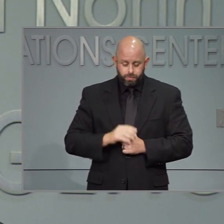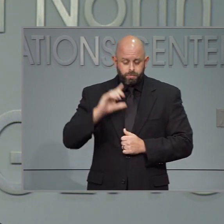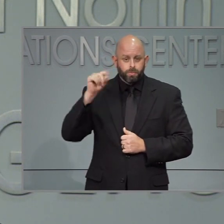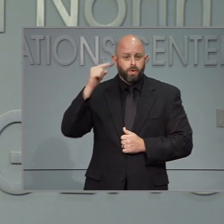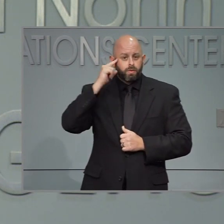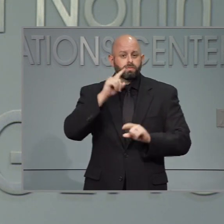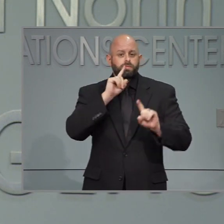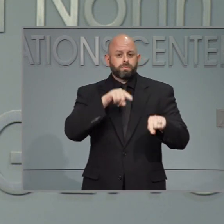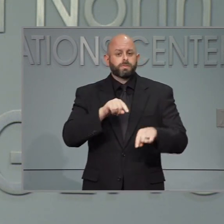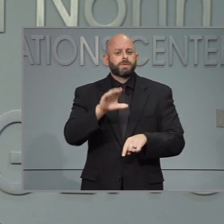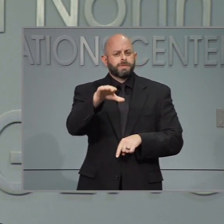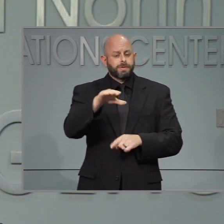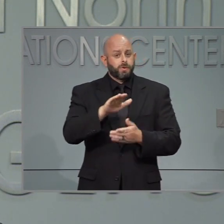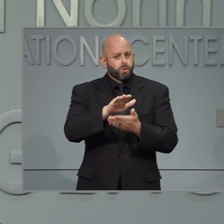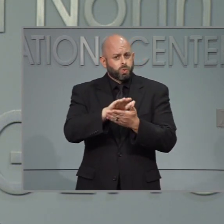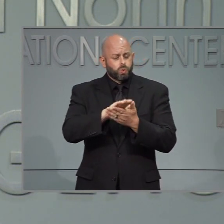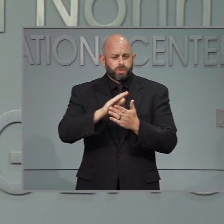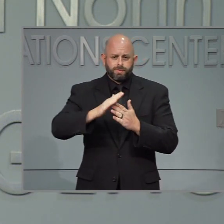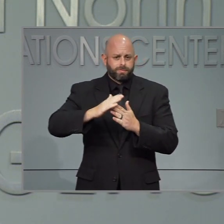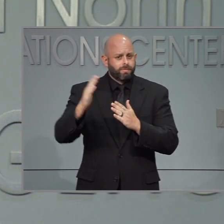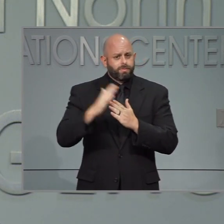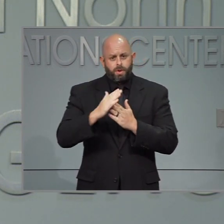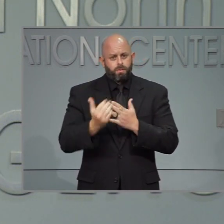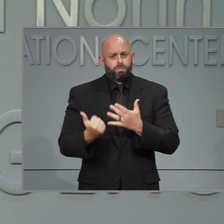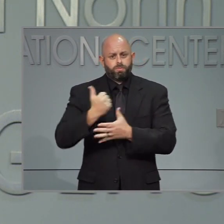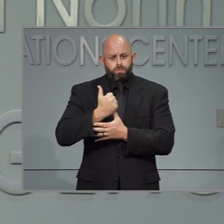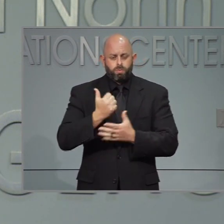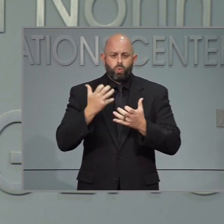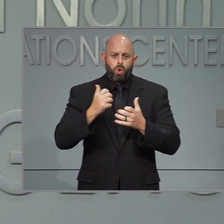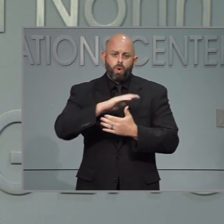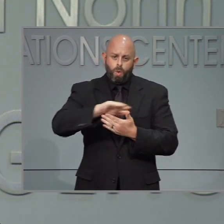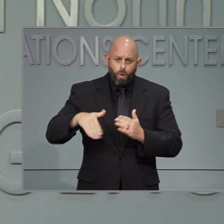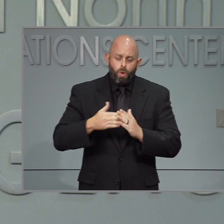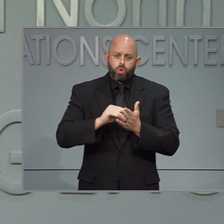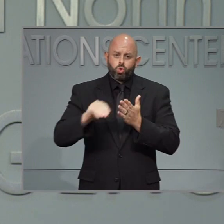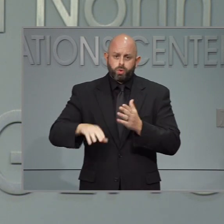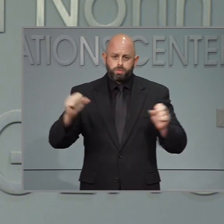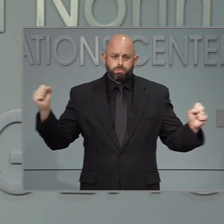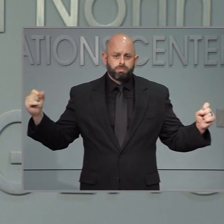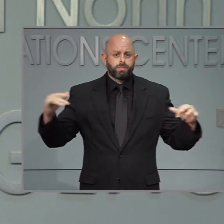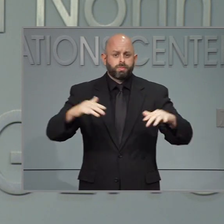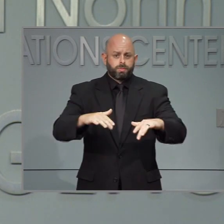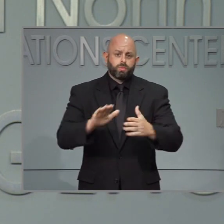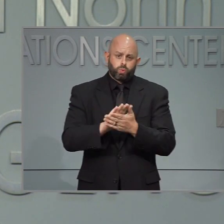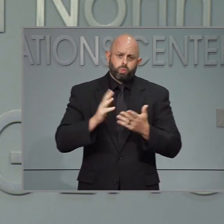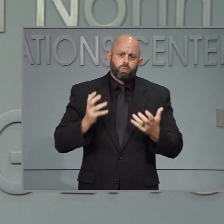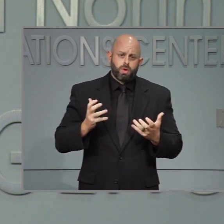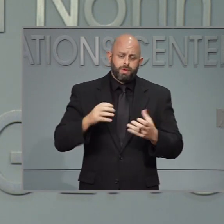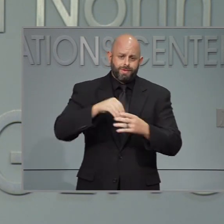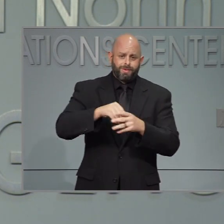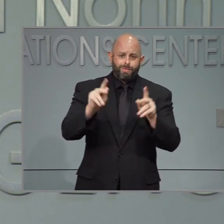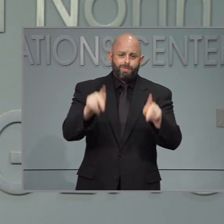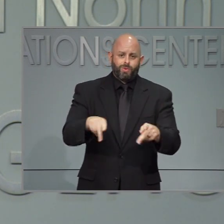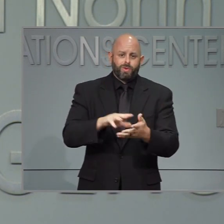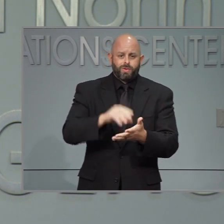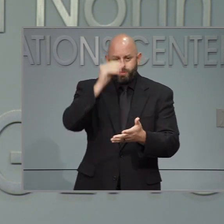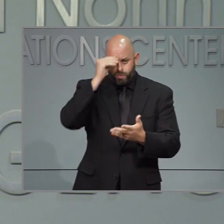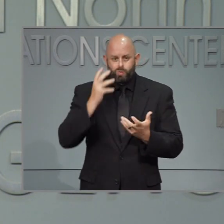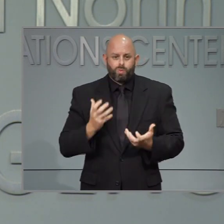gobernador respuesta para las escuela nuestras prioridades que todos los alumnos regresen a escuela de educación